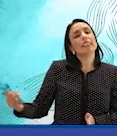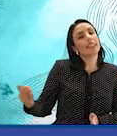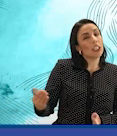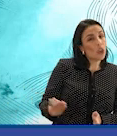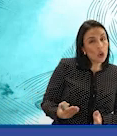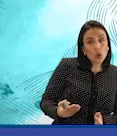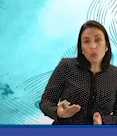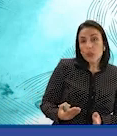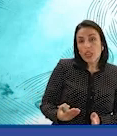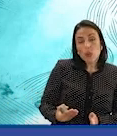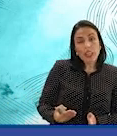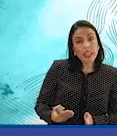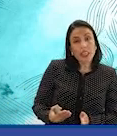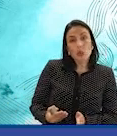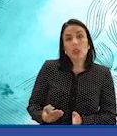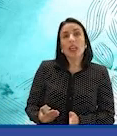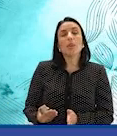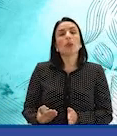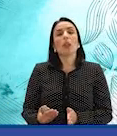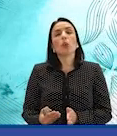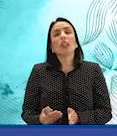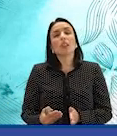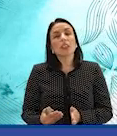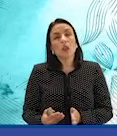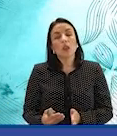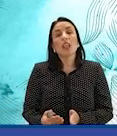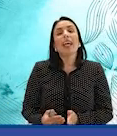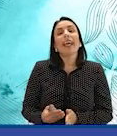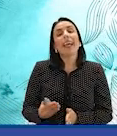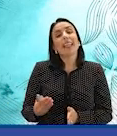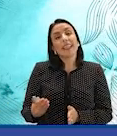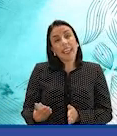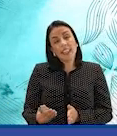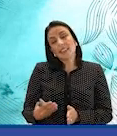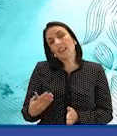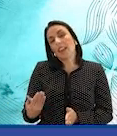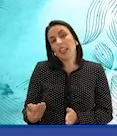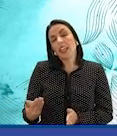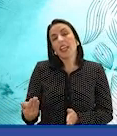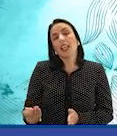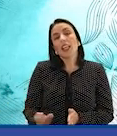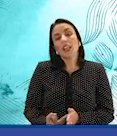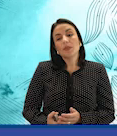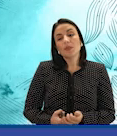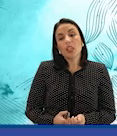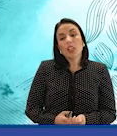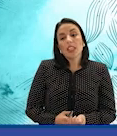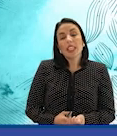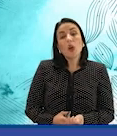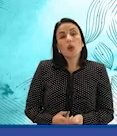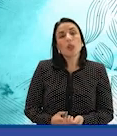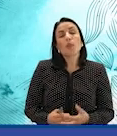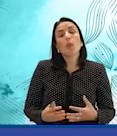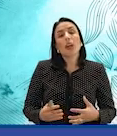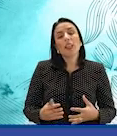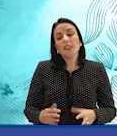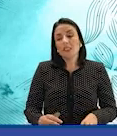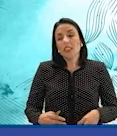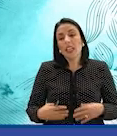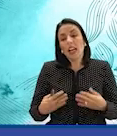si no lo pudieron ejecutar por alguna razón, el 30 de de junio pueden